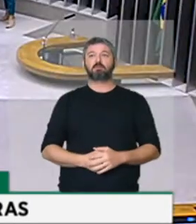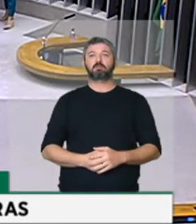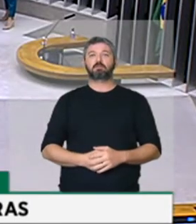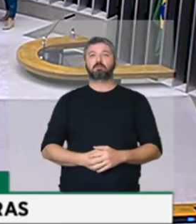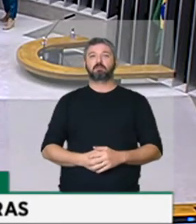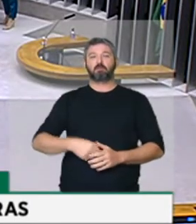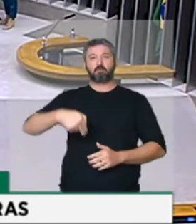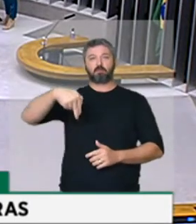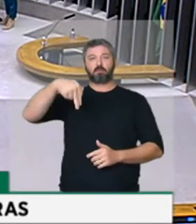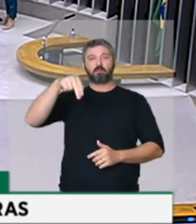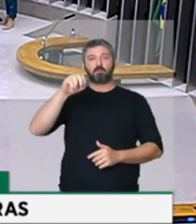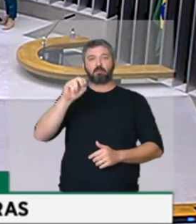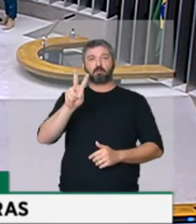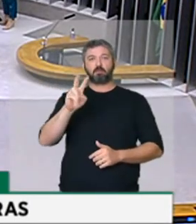[PRESIDENTE]: COMO